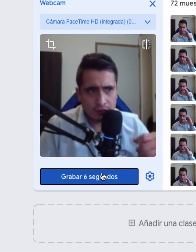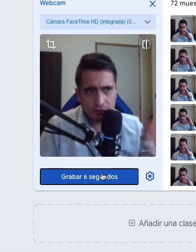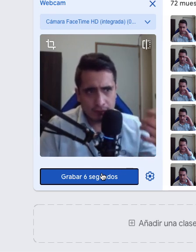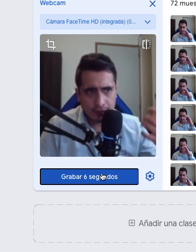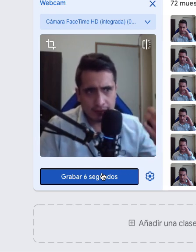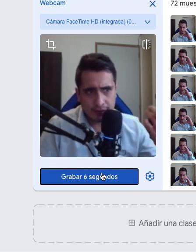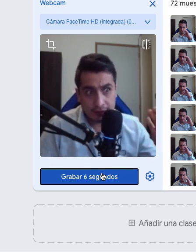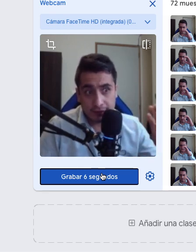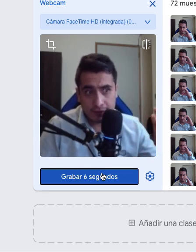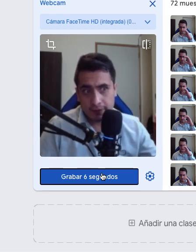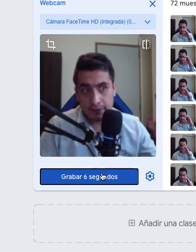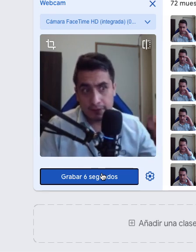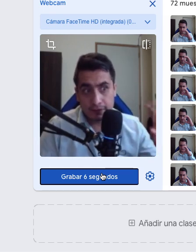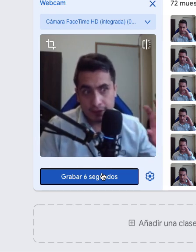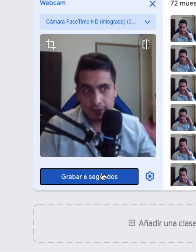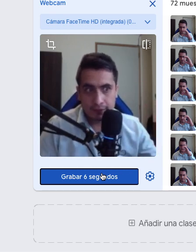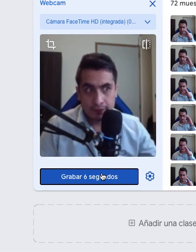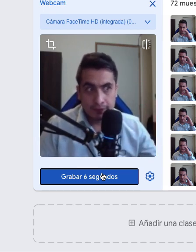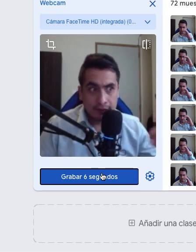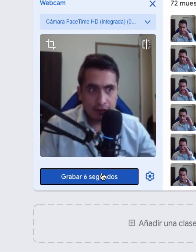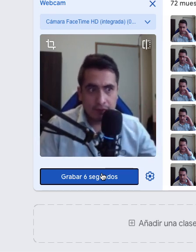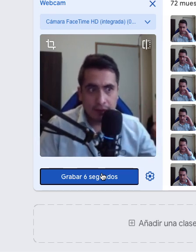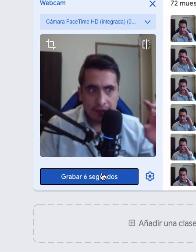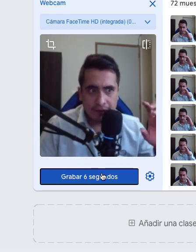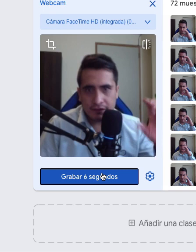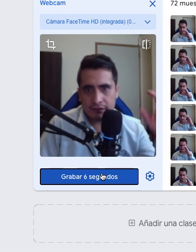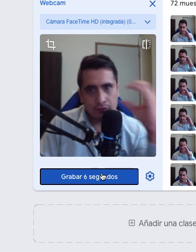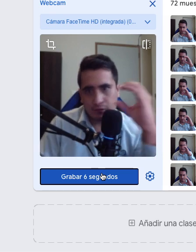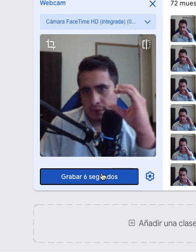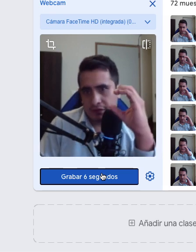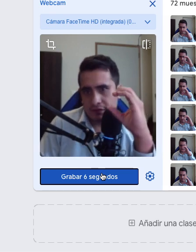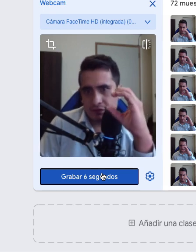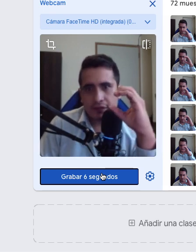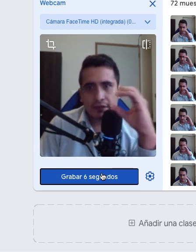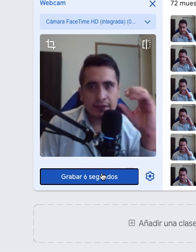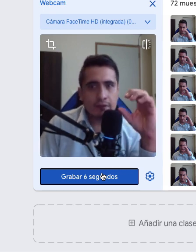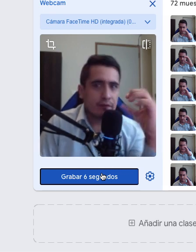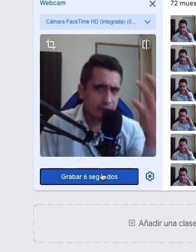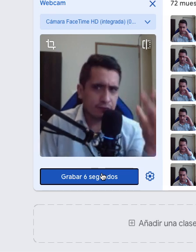es para que trate de determinar las variantes no nomás es estática aunque puede funcionar